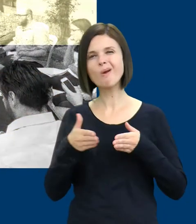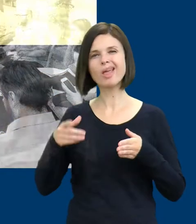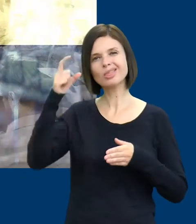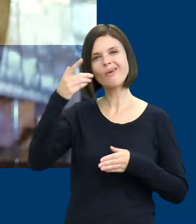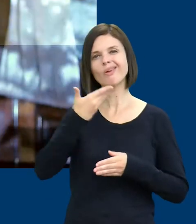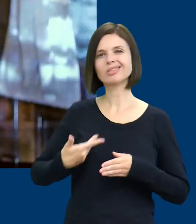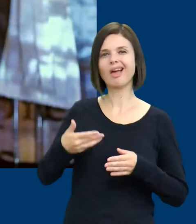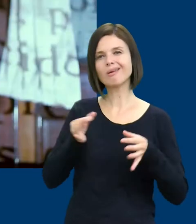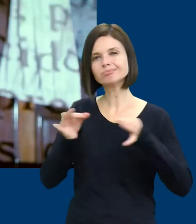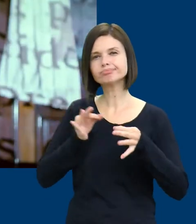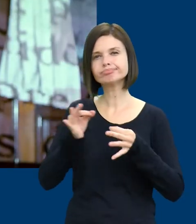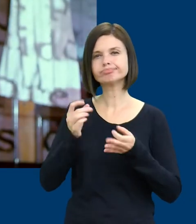En un momento el Estado era como mas estratégico